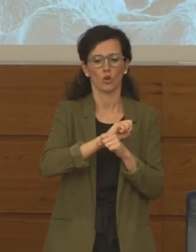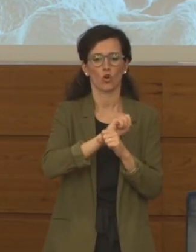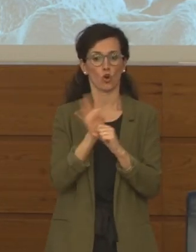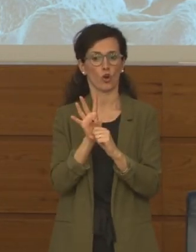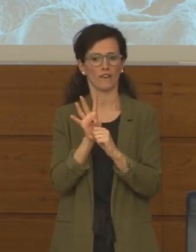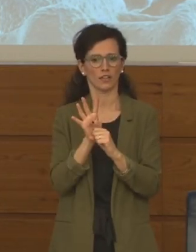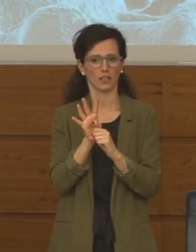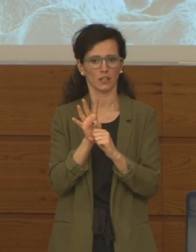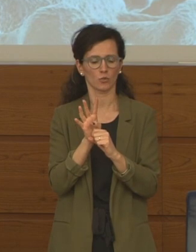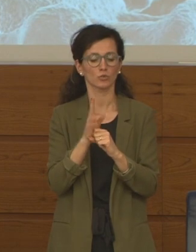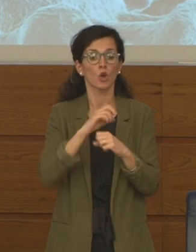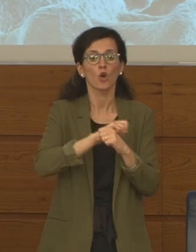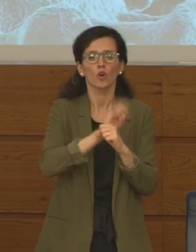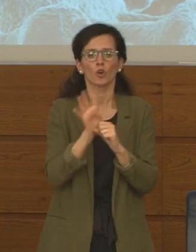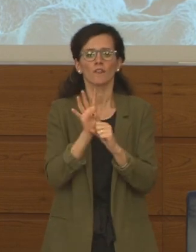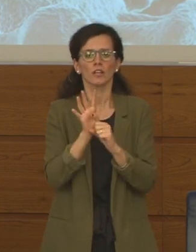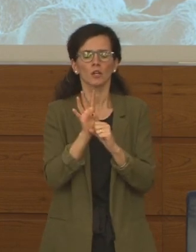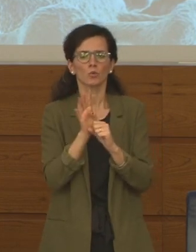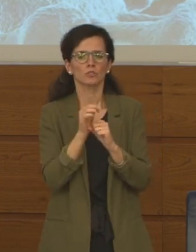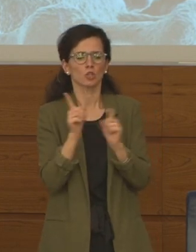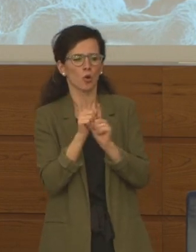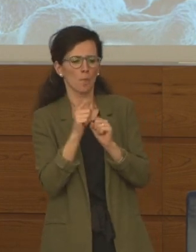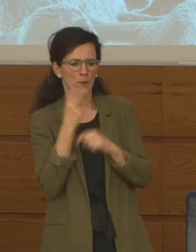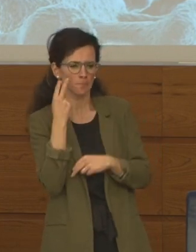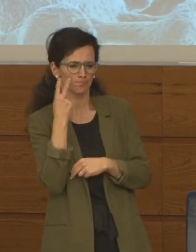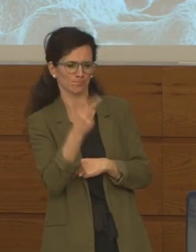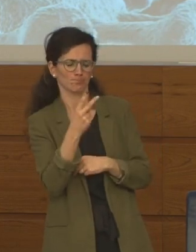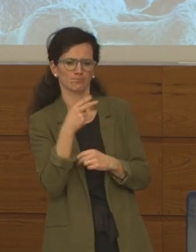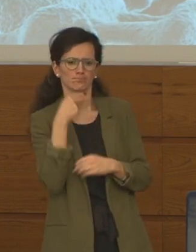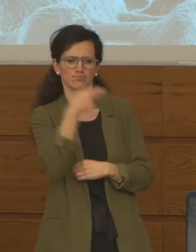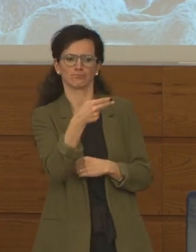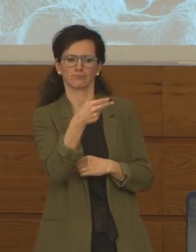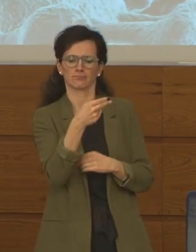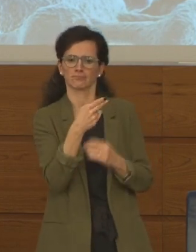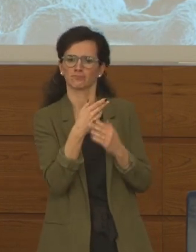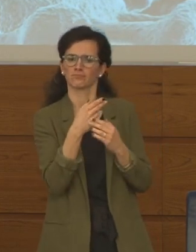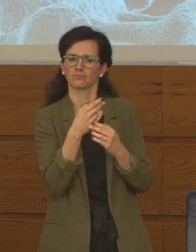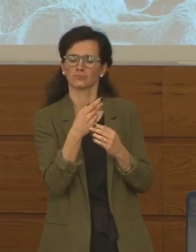non identificata probabilmente una-due settimane prima